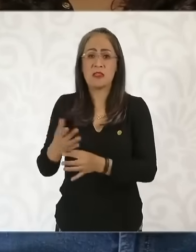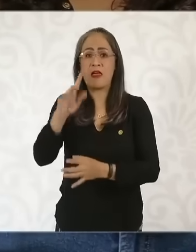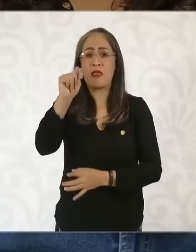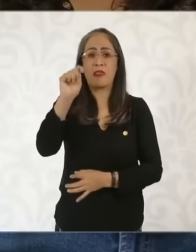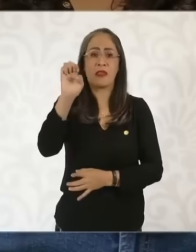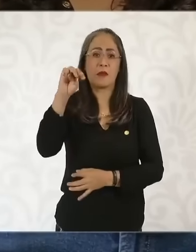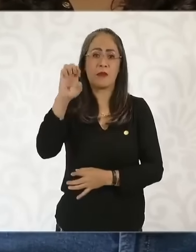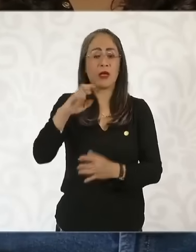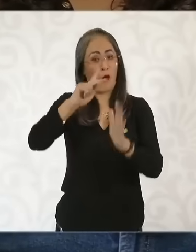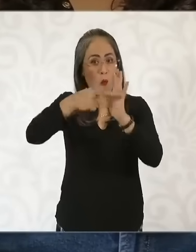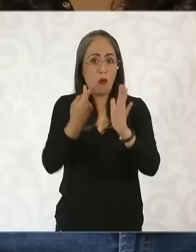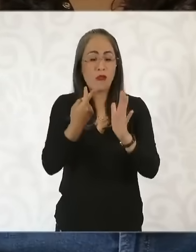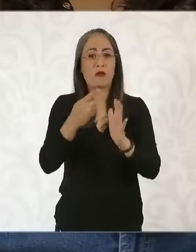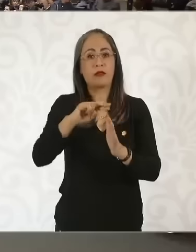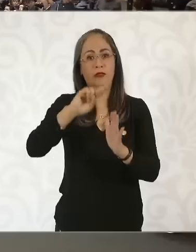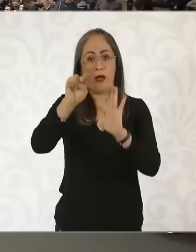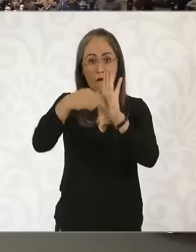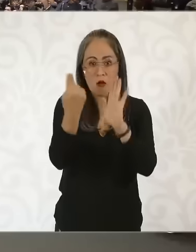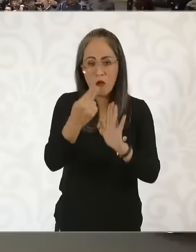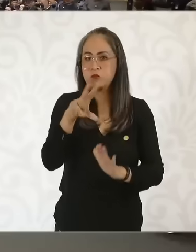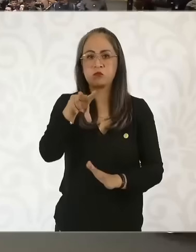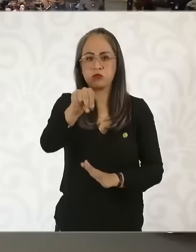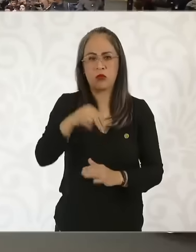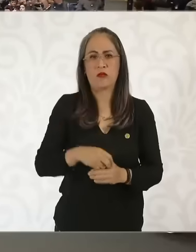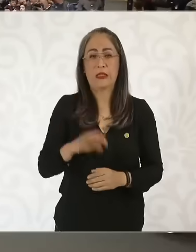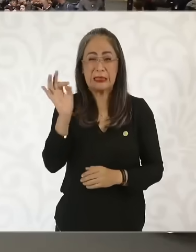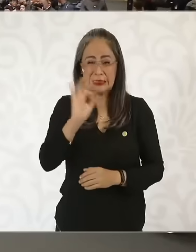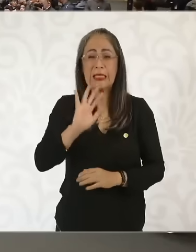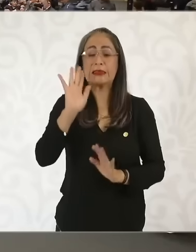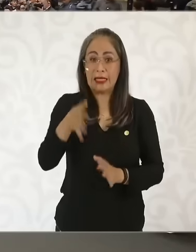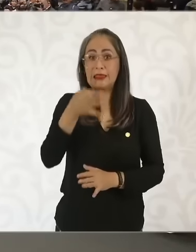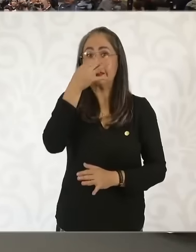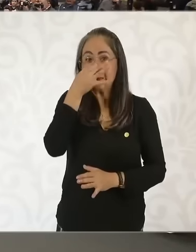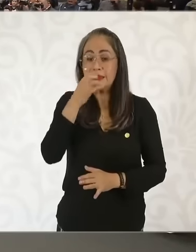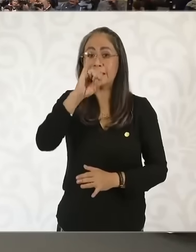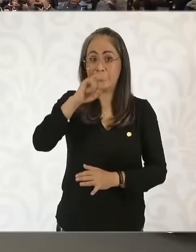¿esto podría dar ya la puerta para estar tocando la renegociación? Bueno, con todo respeto,